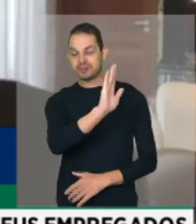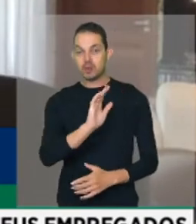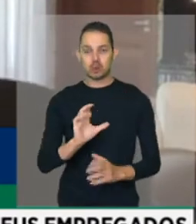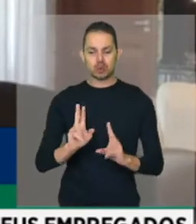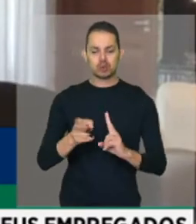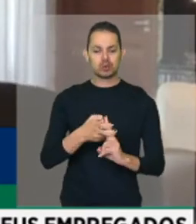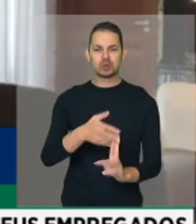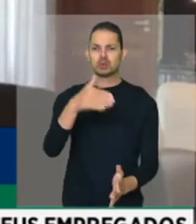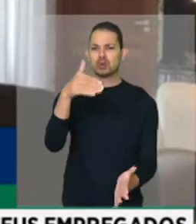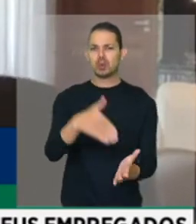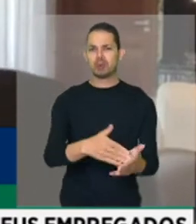NO RABO DA GATA, COMO SE DIZ AQUI EM PERNAMBUCO, VAI FICAR